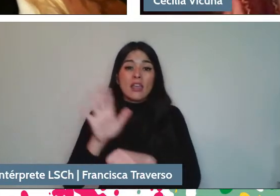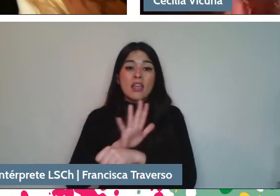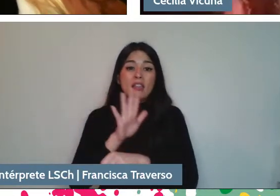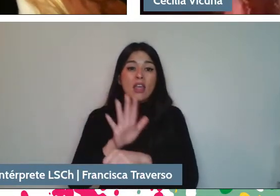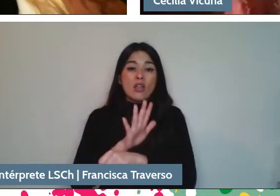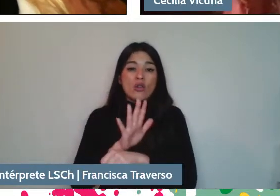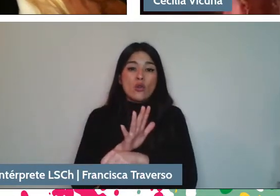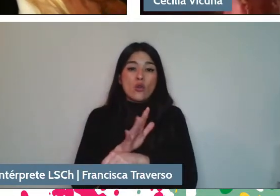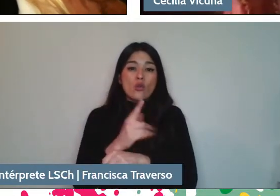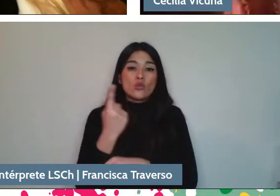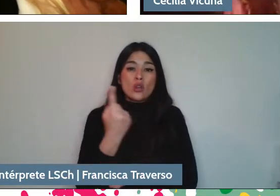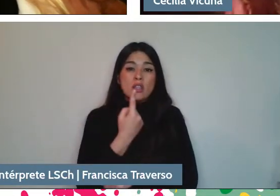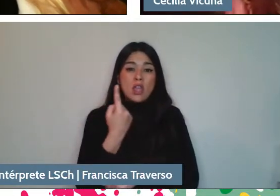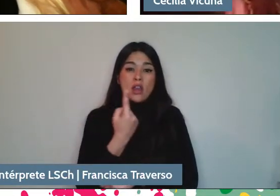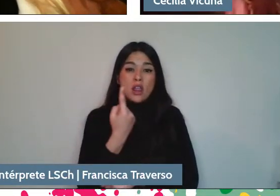Y cuando yo llegué a Bogotá...